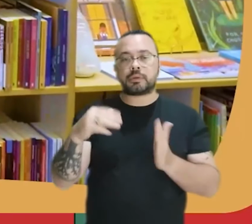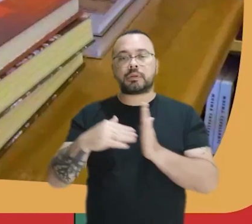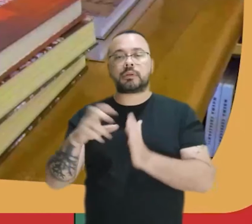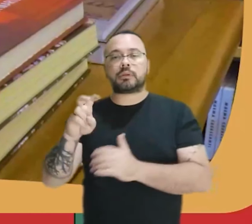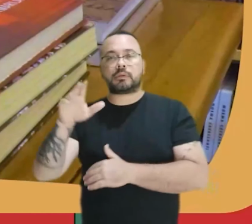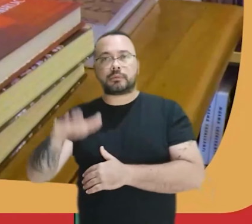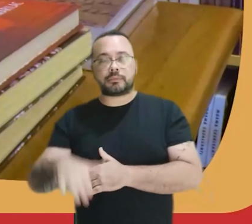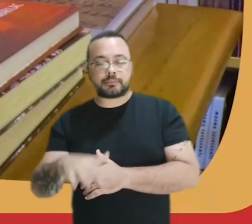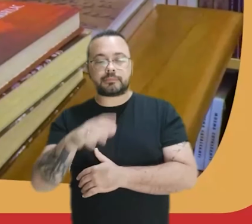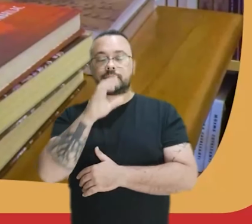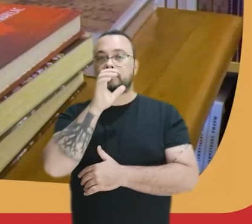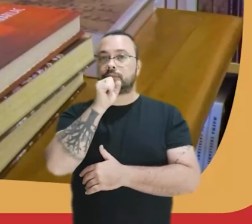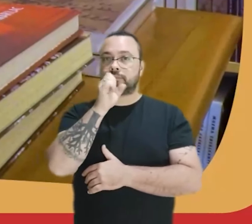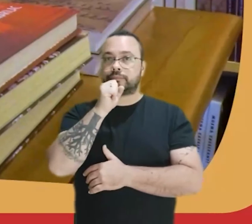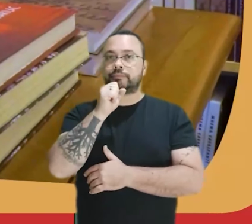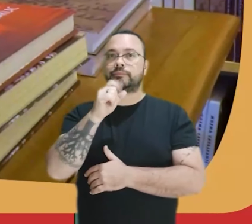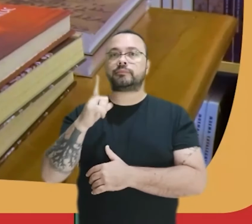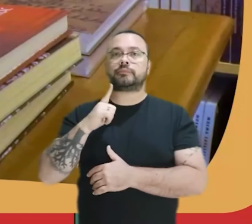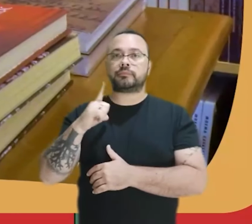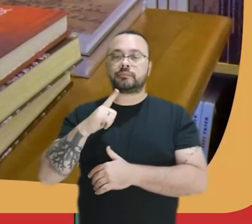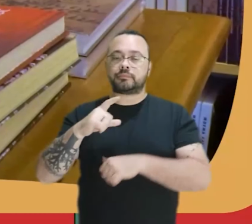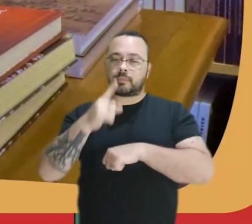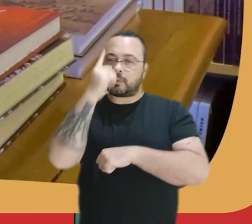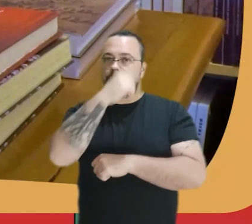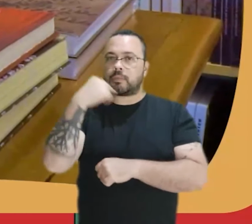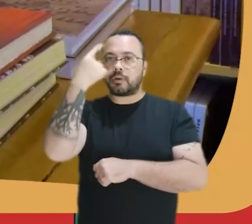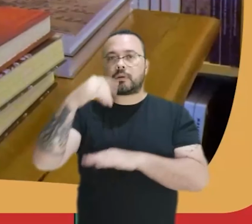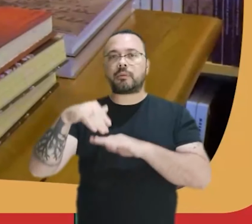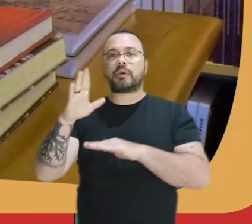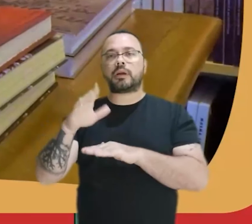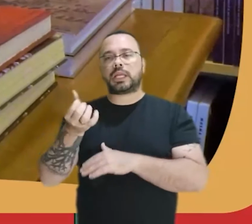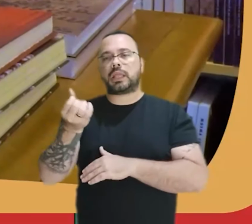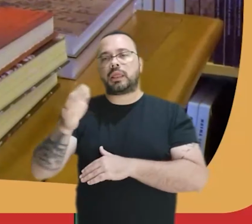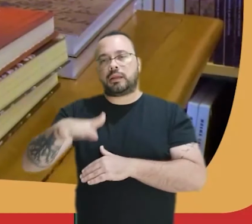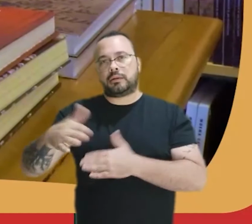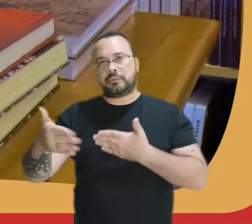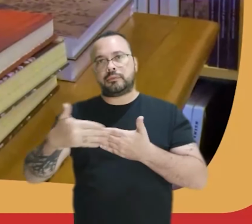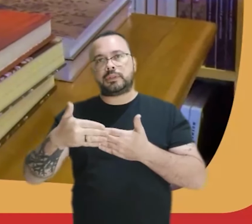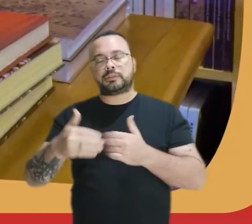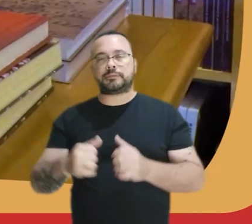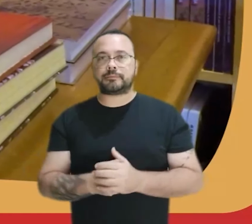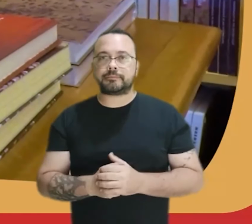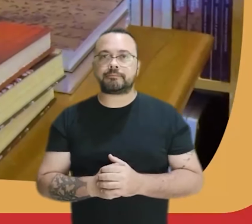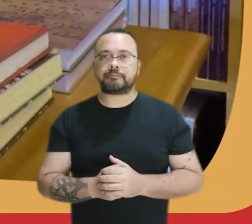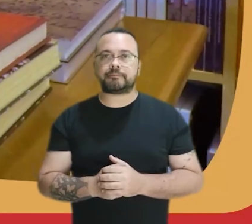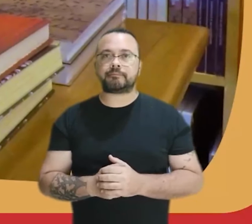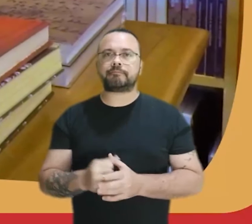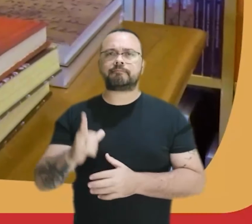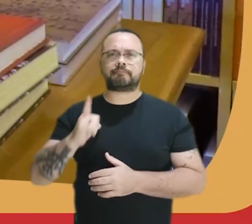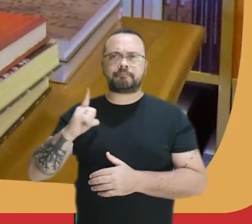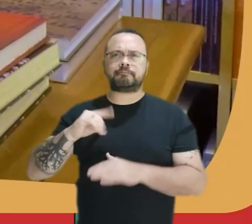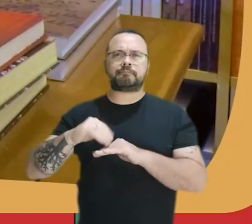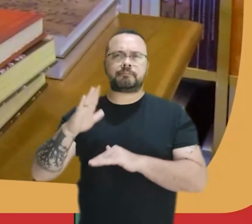nos sábados, a gente estende uma horinha a mais. A gente fecha às 18h. Nós temos, com cada vez mais frequência,